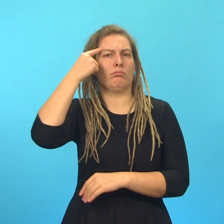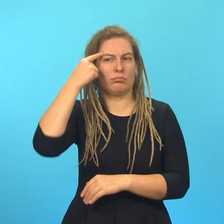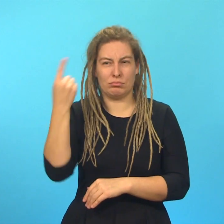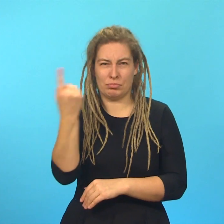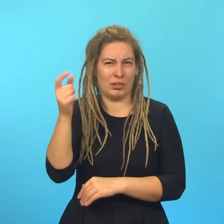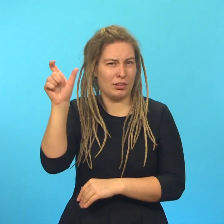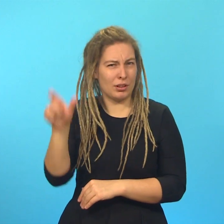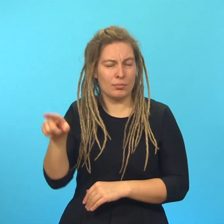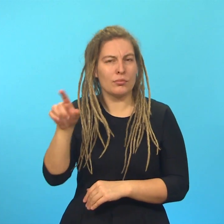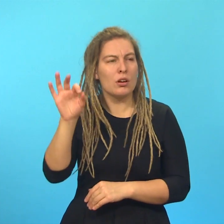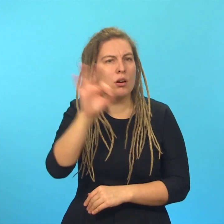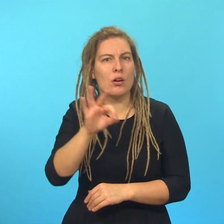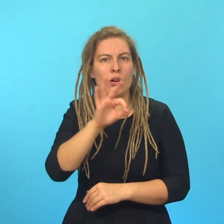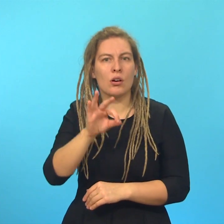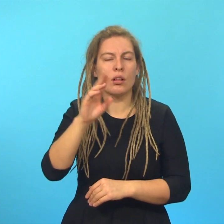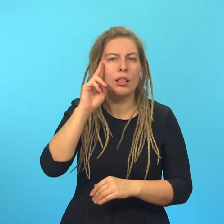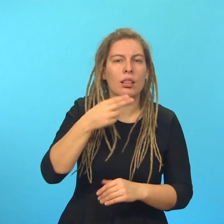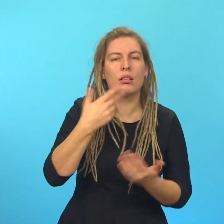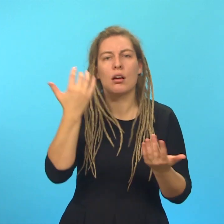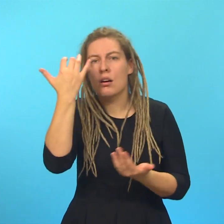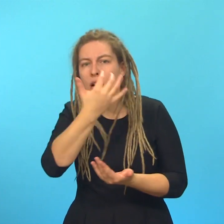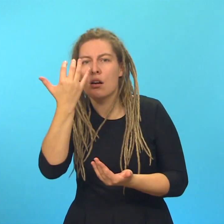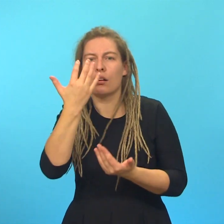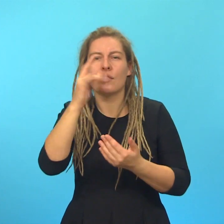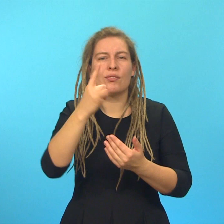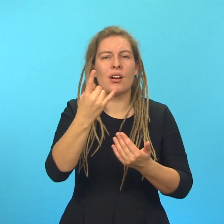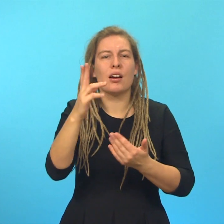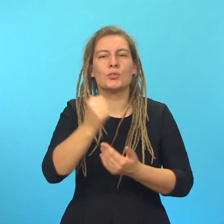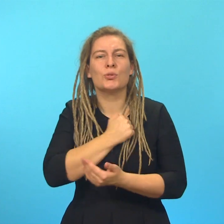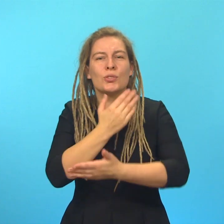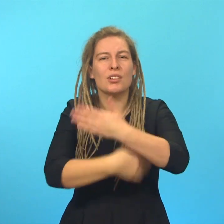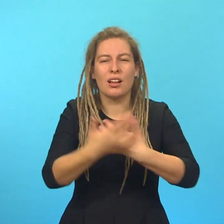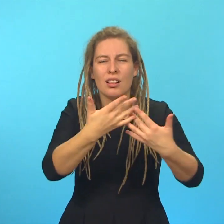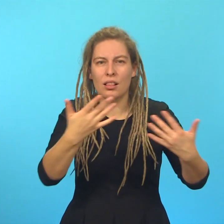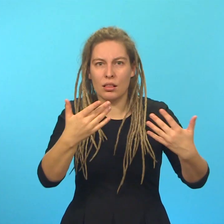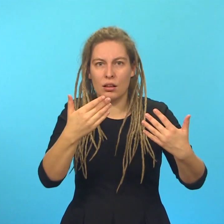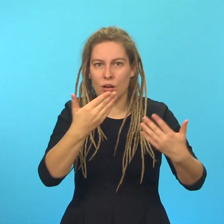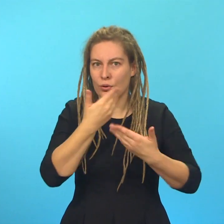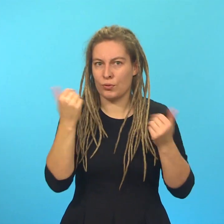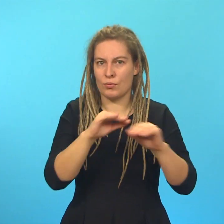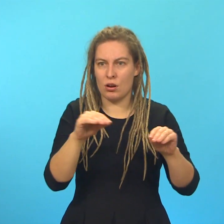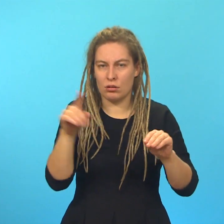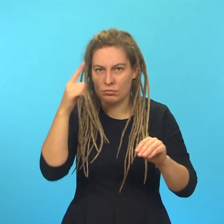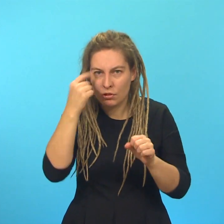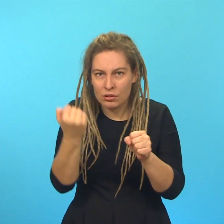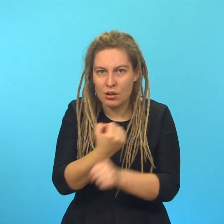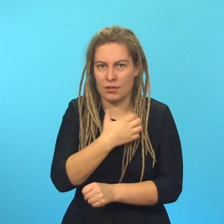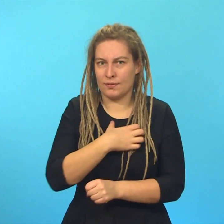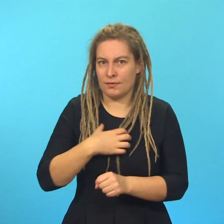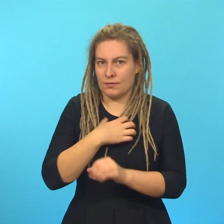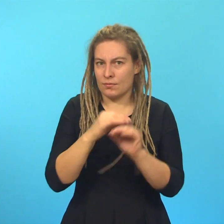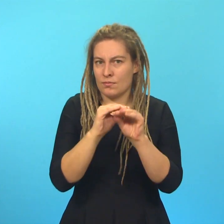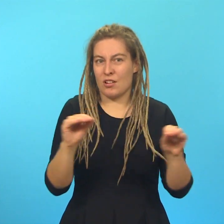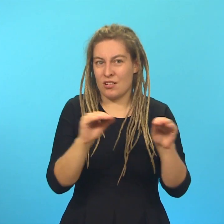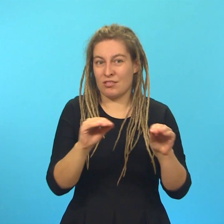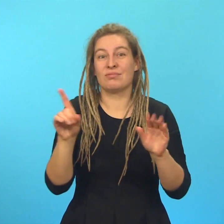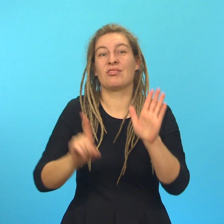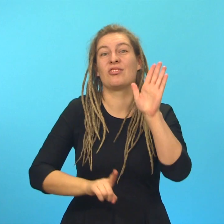bene pirmasis prakalbo apie aklųjų, kurčiųjų ir kitas negalias turinčių vaikų mokymo būtinybę.